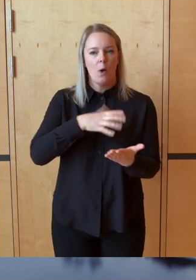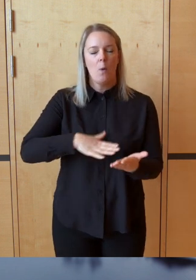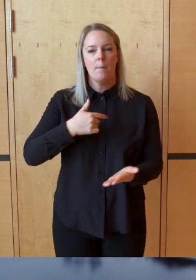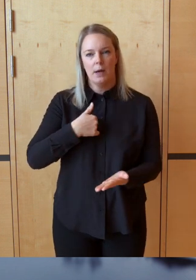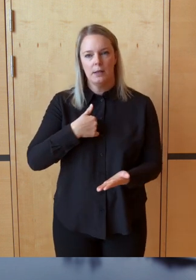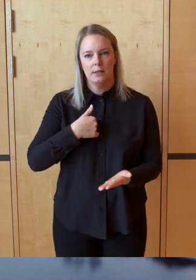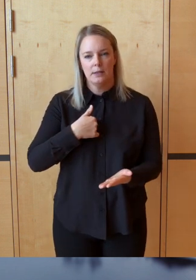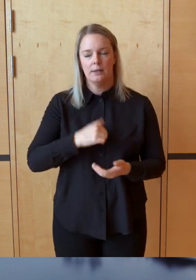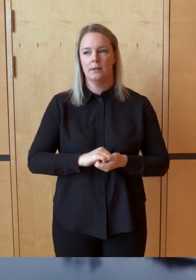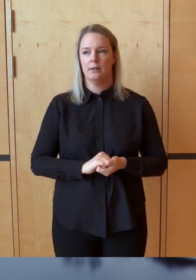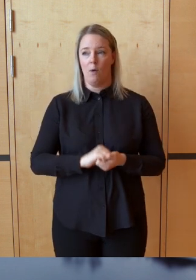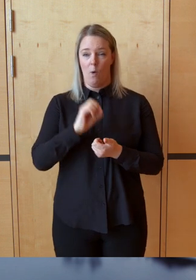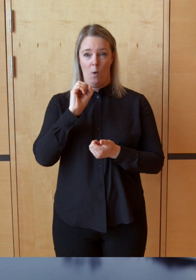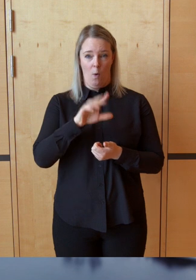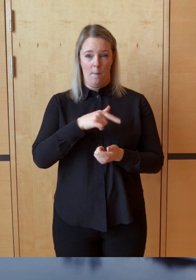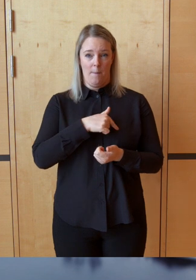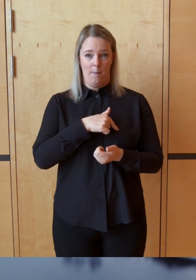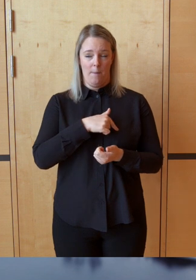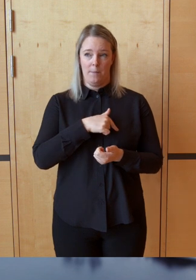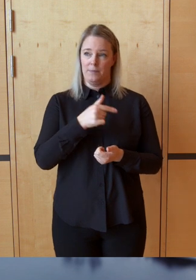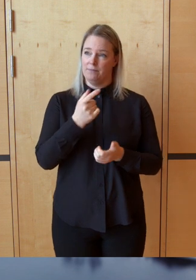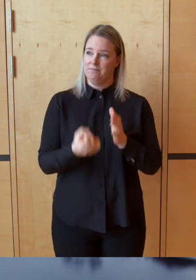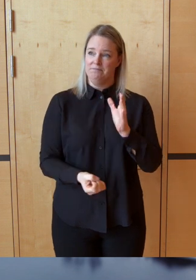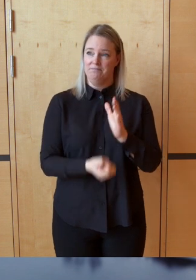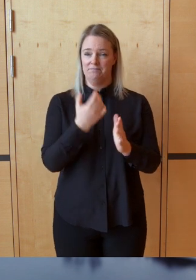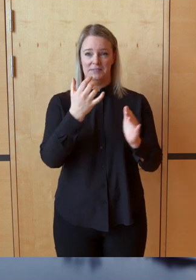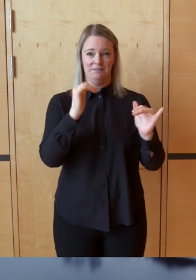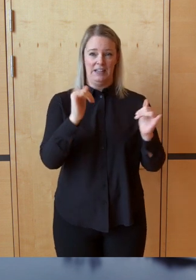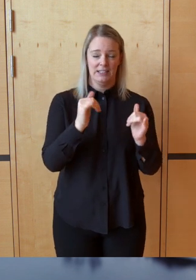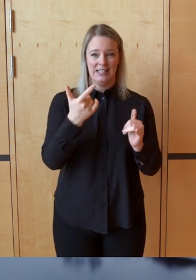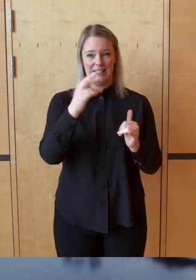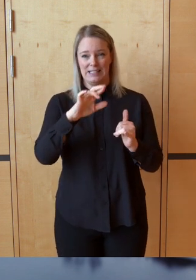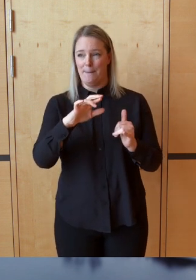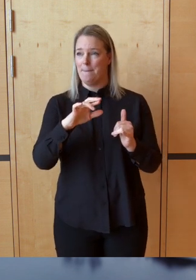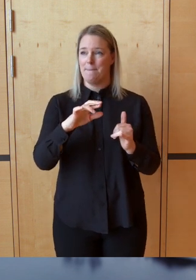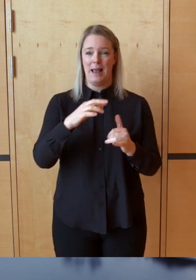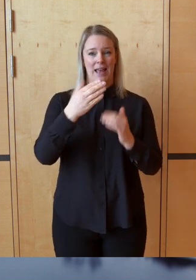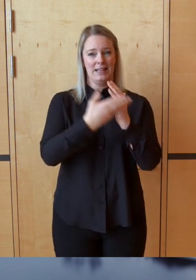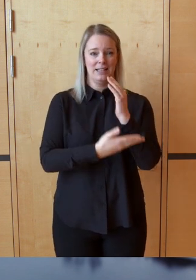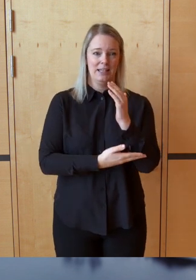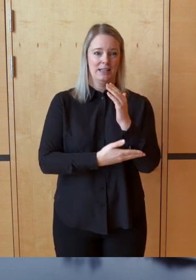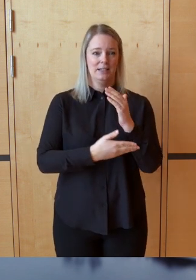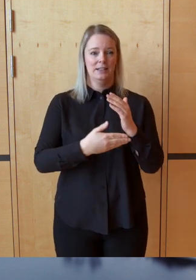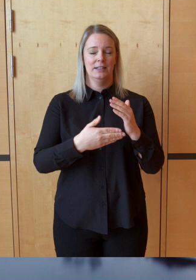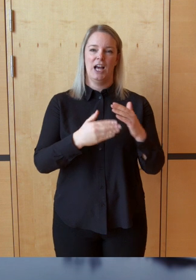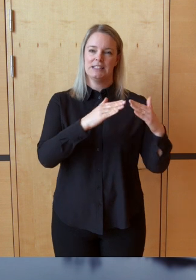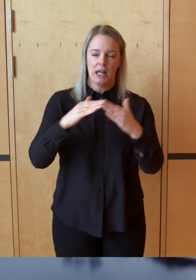Så om ni startar stadsfester och trästockfestivalen och liknande arrangemang med hög volym Du kan störa omgivningen